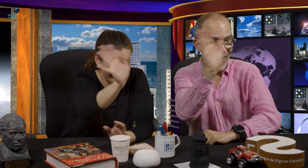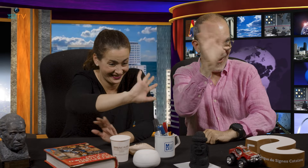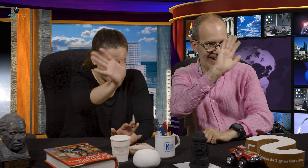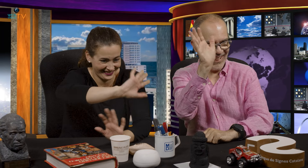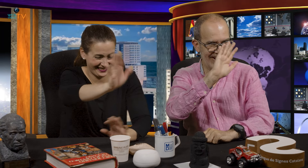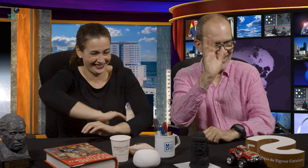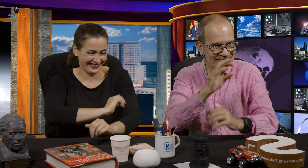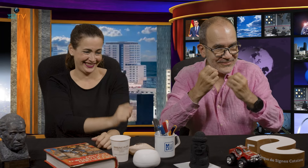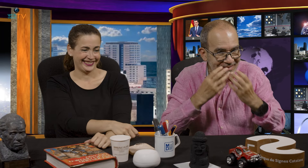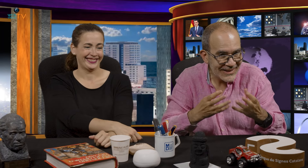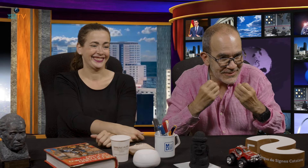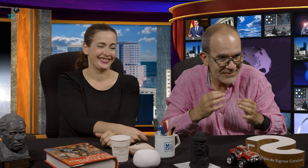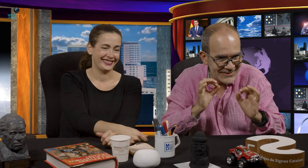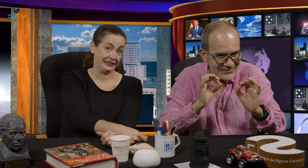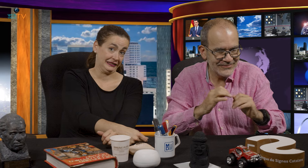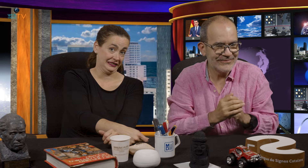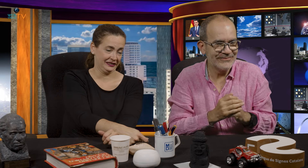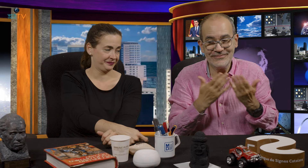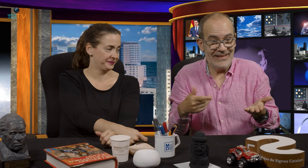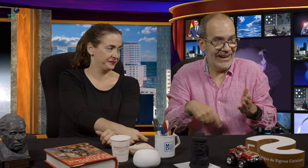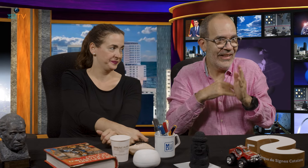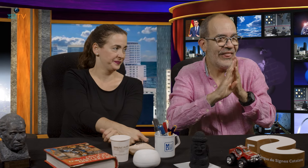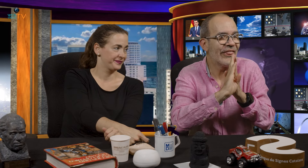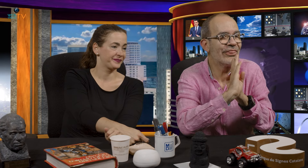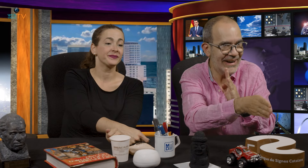¡Hola!, ¡Hola|, ¿Qué tal? Estamos en directo.